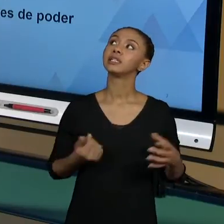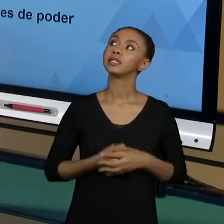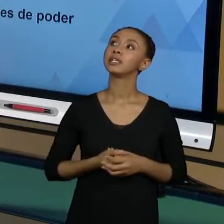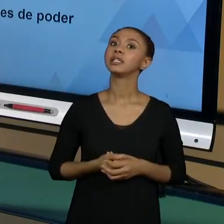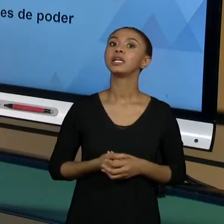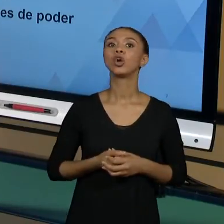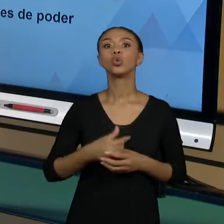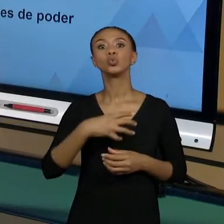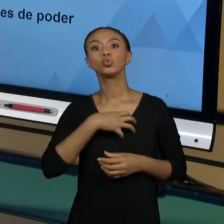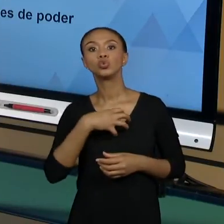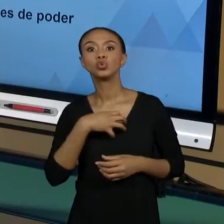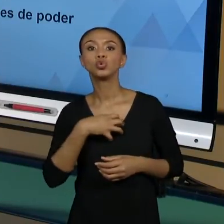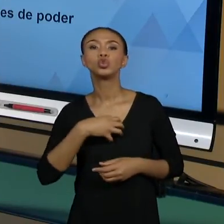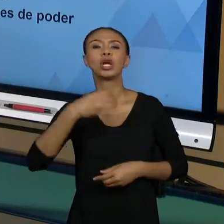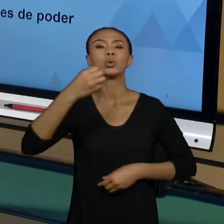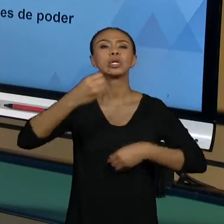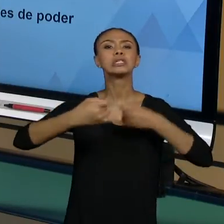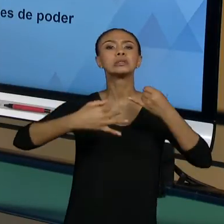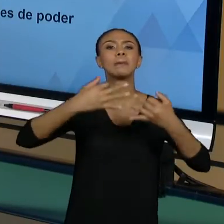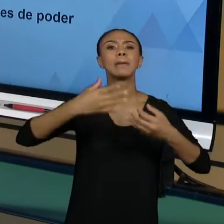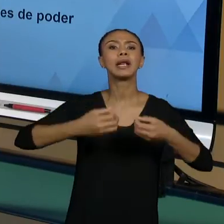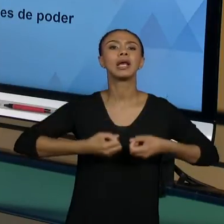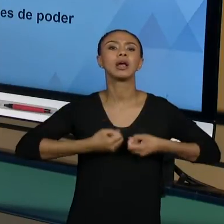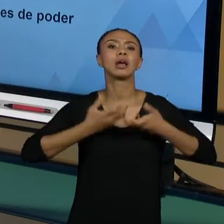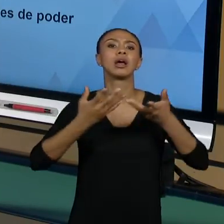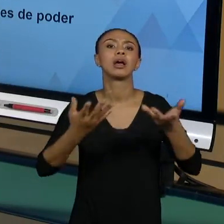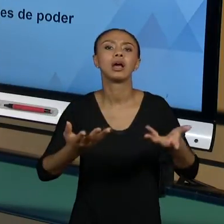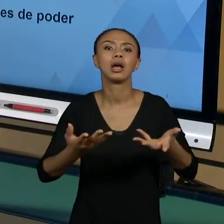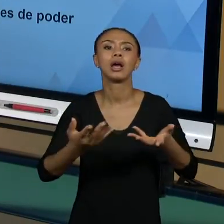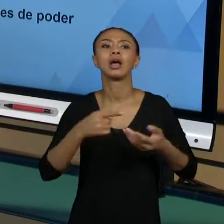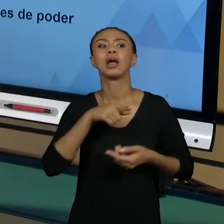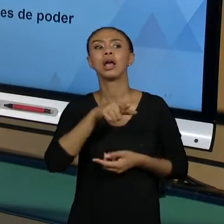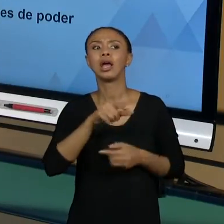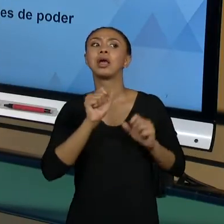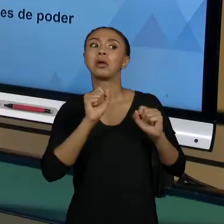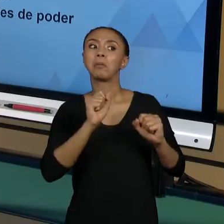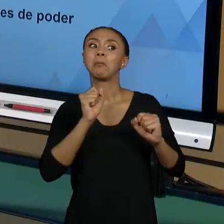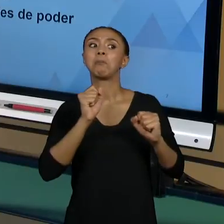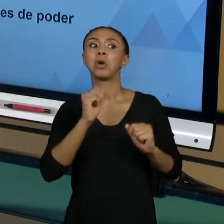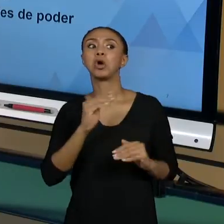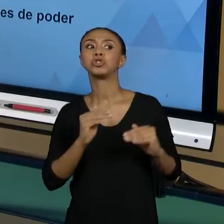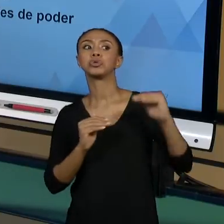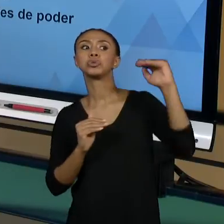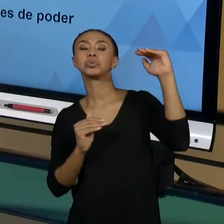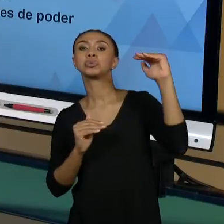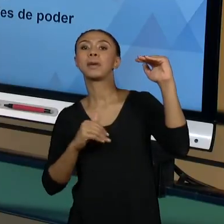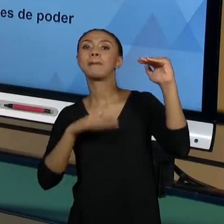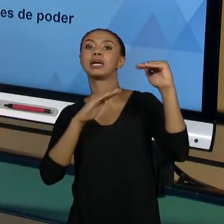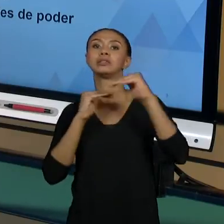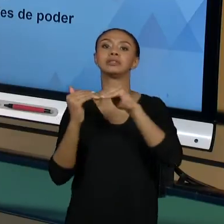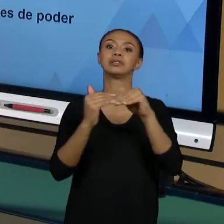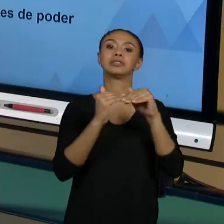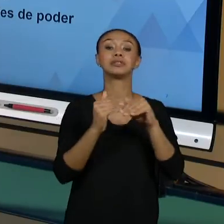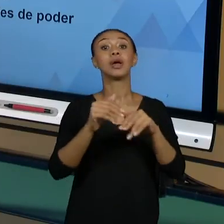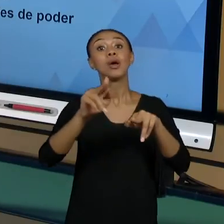EXPLICAÇÃO SOBRE AS COISAS, ESSA EXPLICAÇÃO TEM MAIS POSSIBILIDADES DE SE TORNAR HEGEMÔNICA. POR ISSO QUE A LUTA DO CURRÍCULO É UMA LUTA